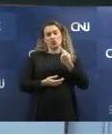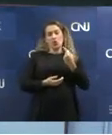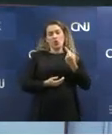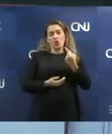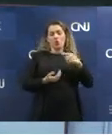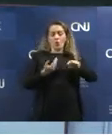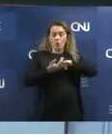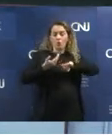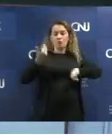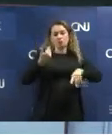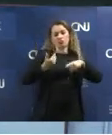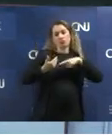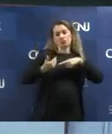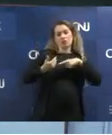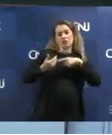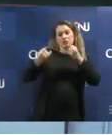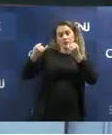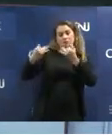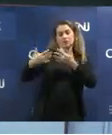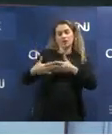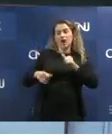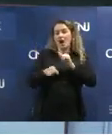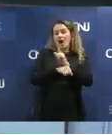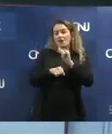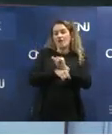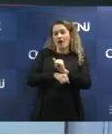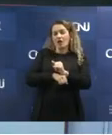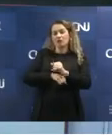em razão de falta de servidor ou do tribunal.